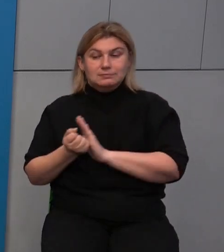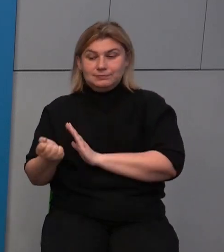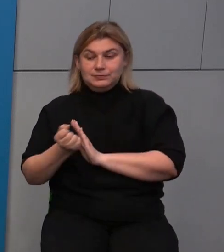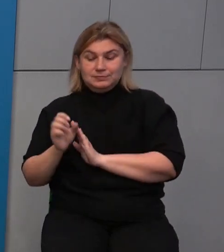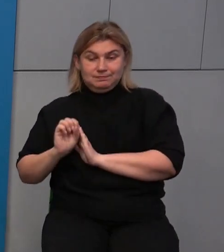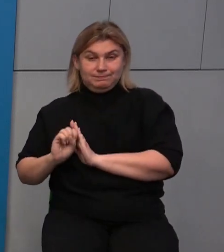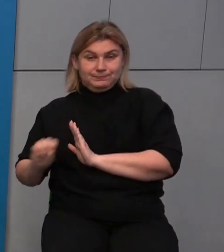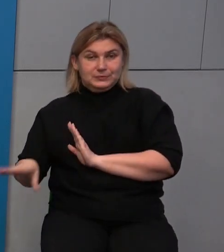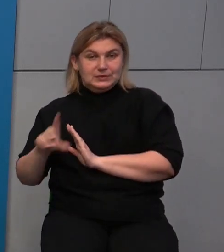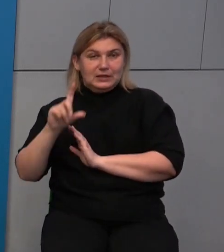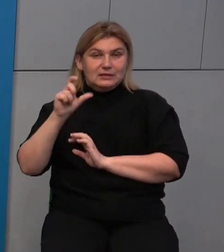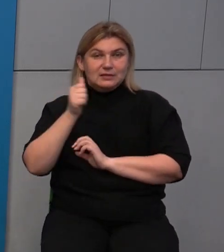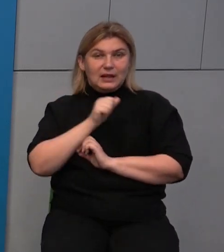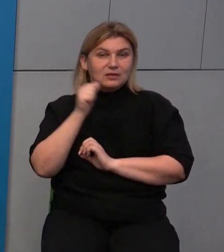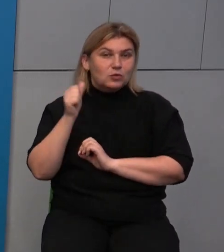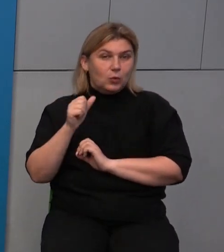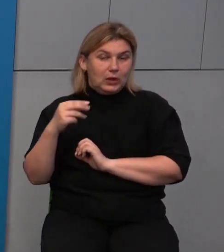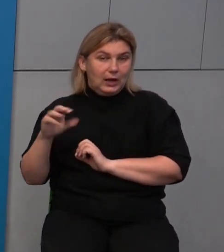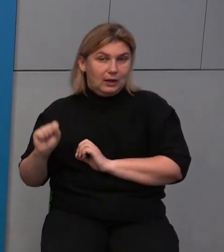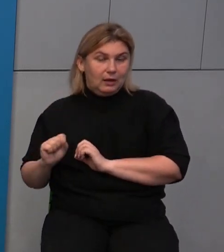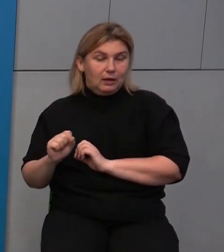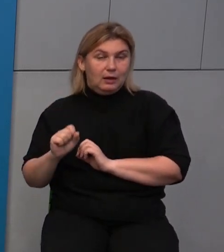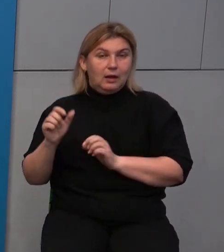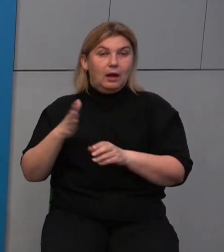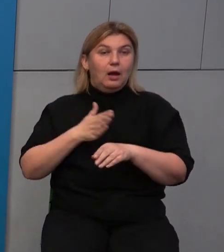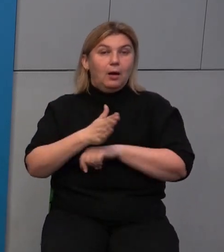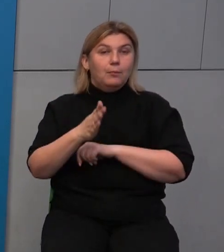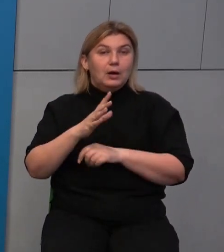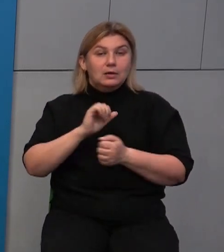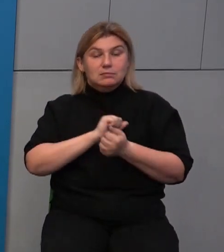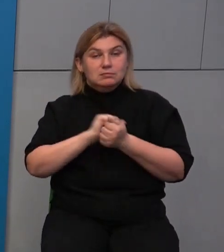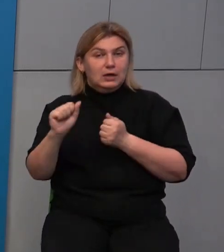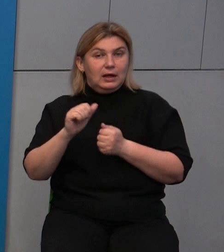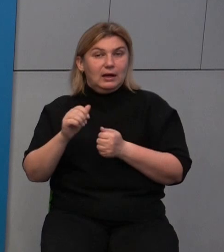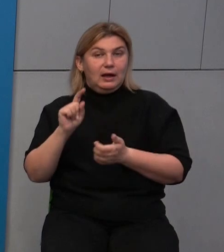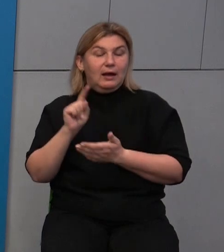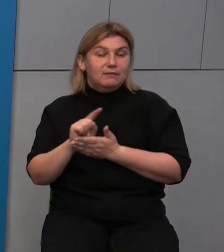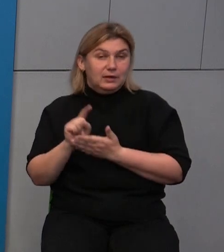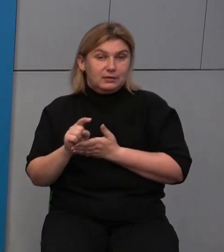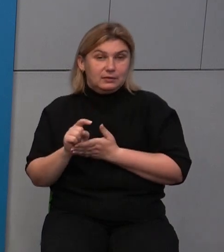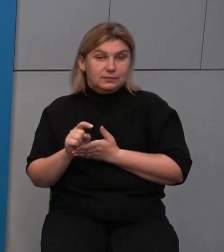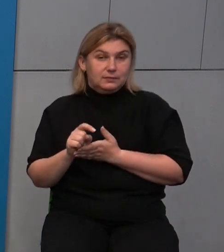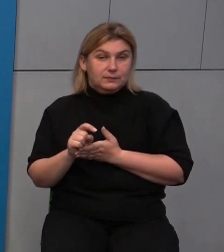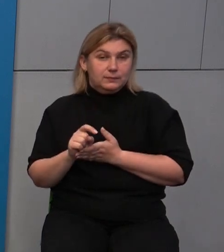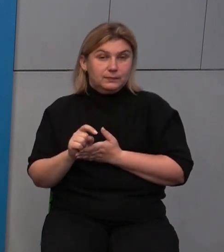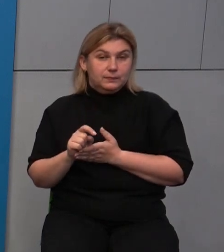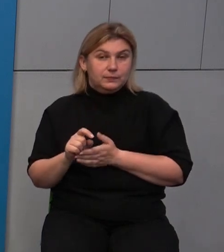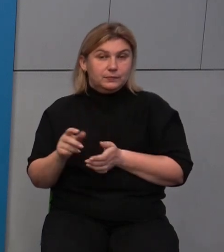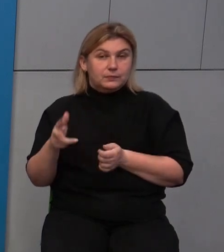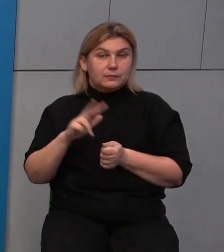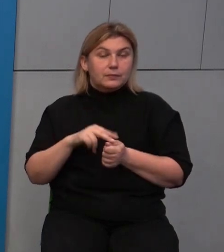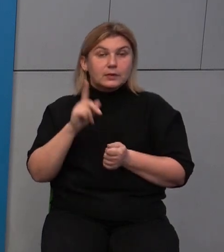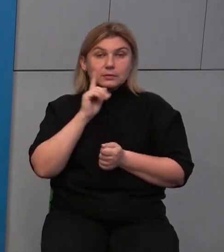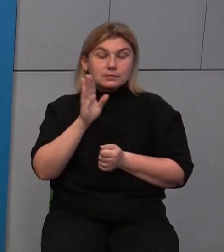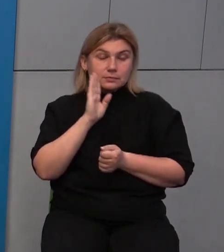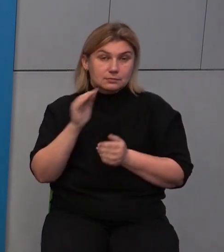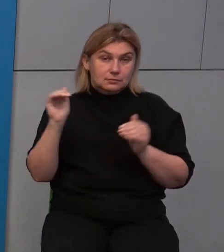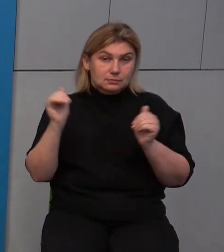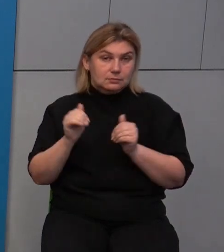I ten opóźniony debiut zniszczył też ten efekt, który prawdopodobnie mógł mieć.